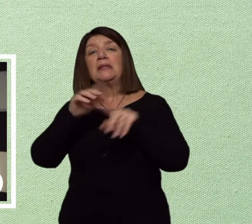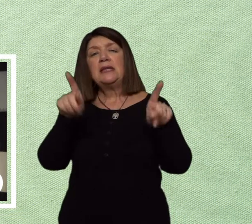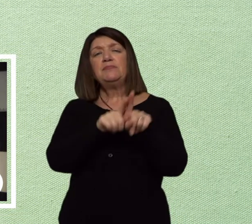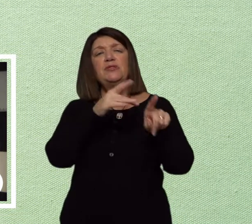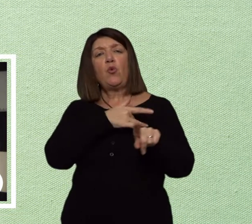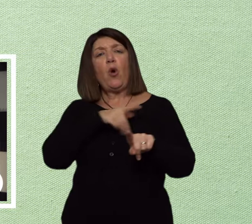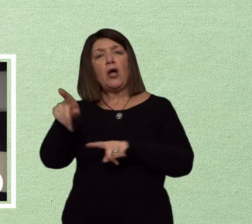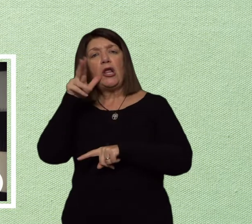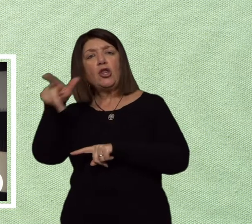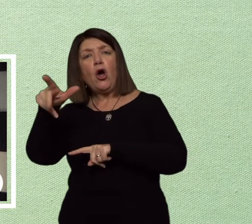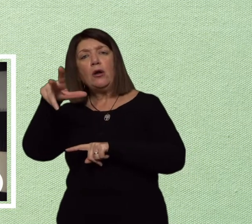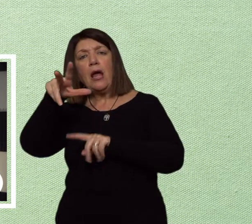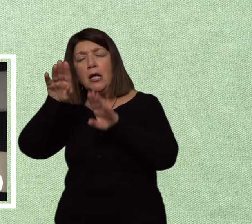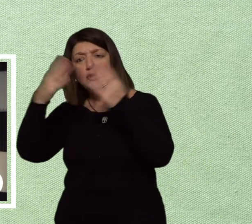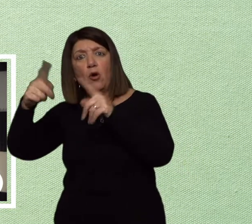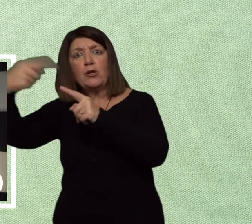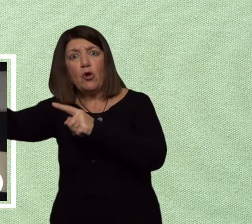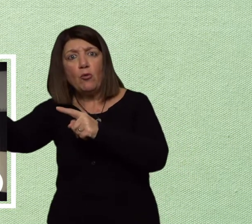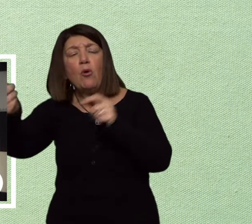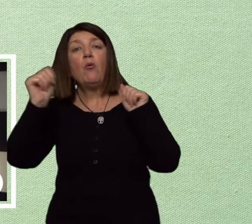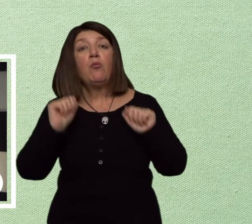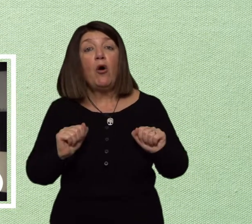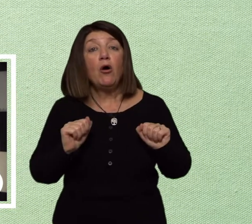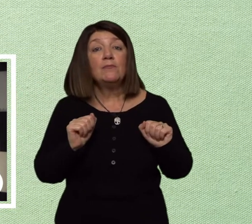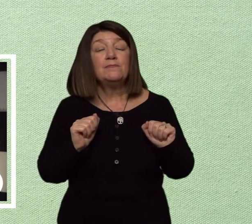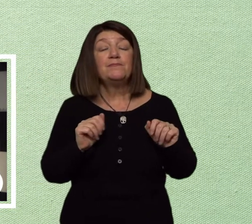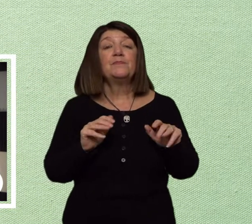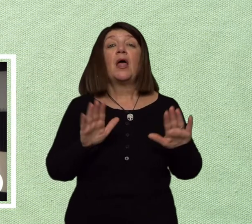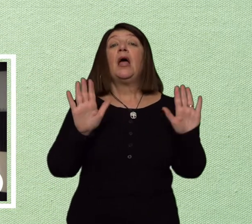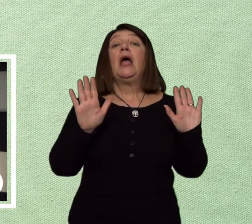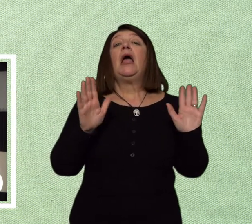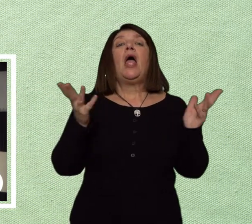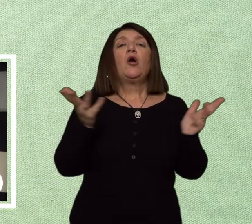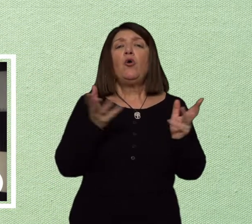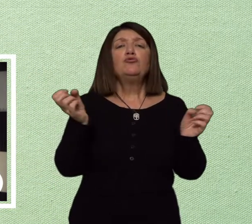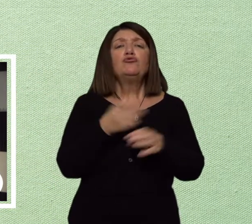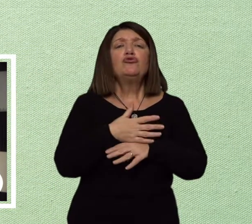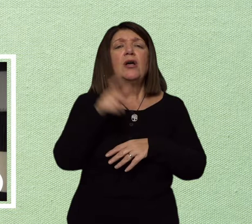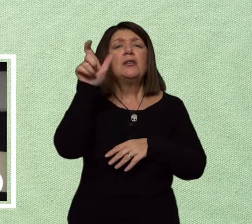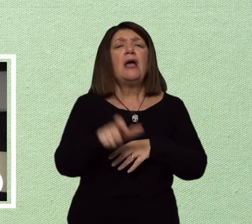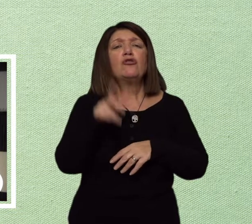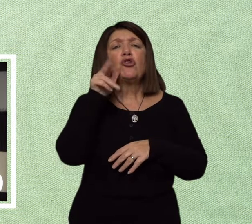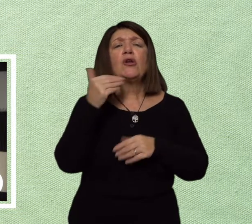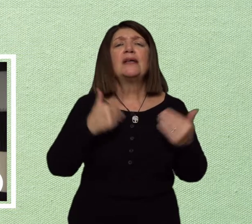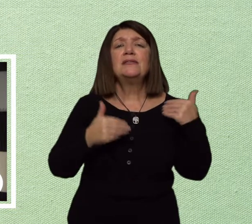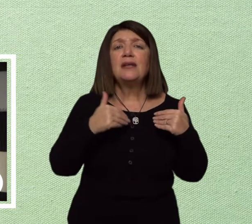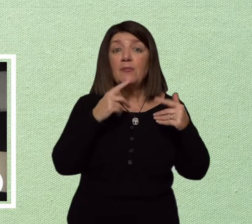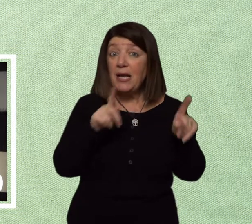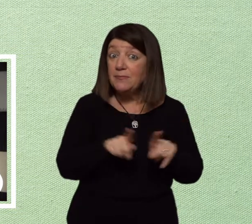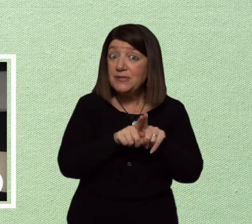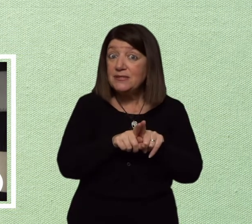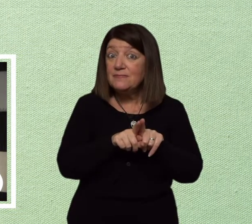arriva in maniera diversa. Nella donna disabile chiaramente quando parliamo di discriminazione